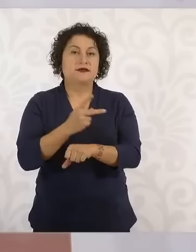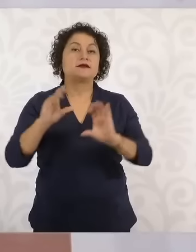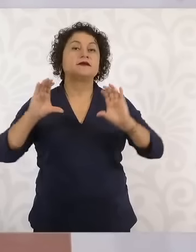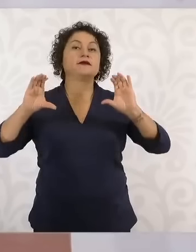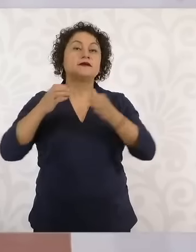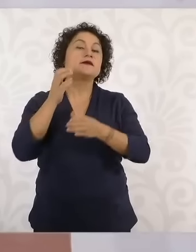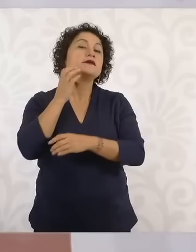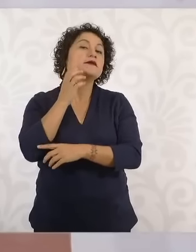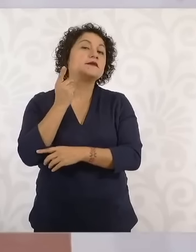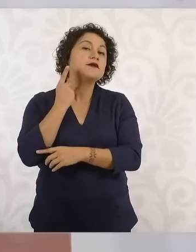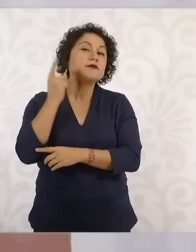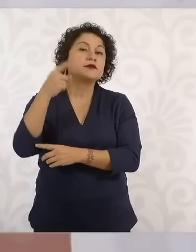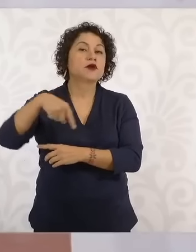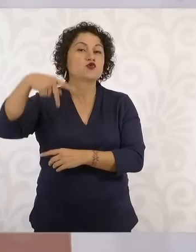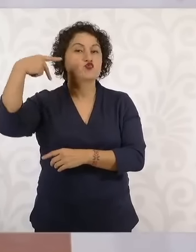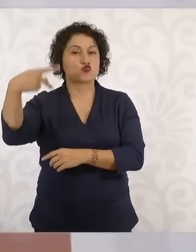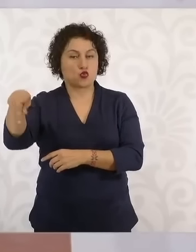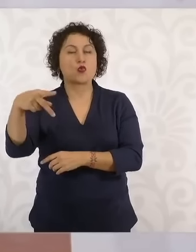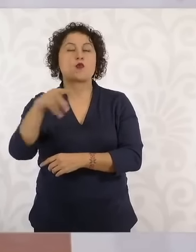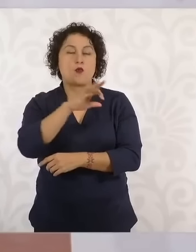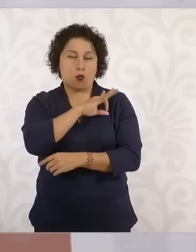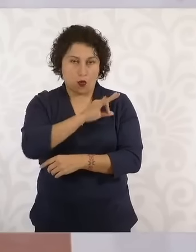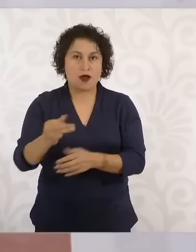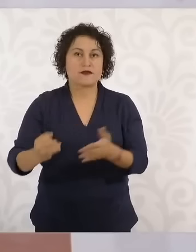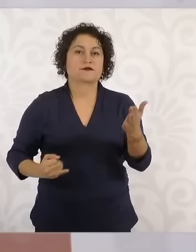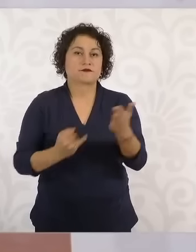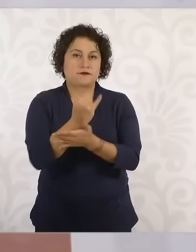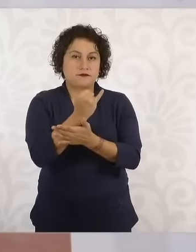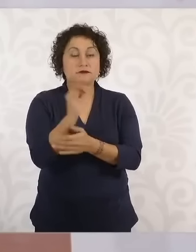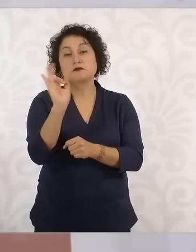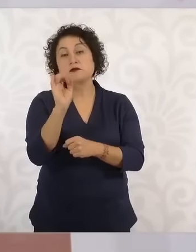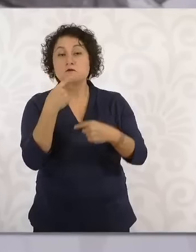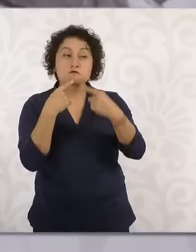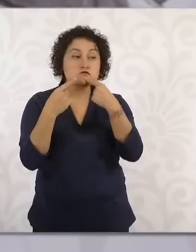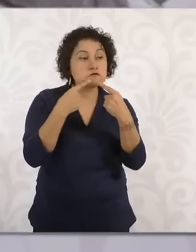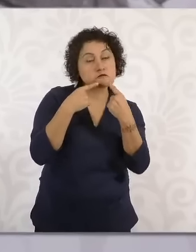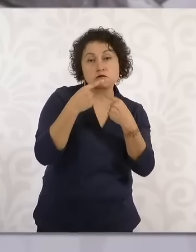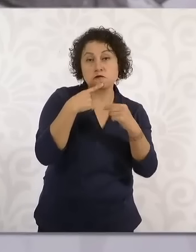presupuestos. Si no se tiene un acuerdo, se sigue trabajando con el presupuesto anterior,